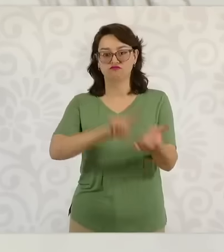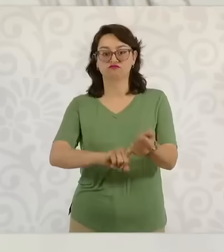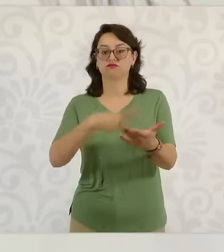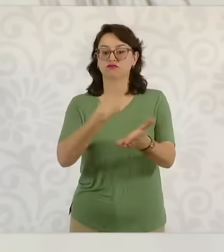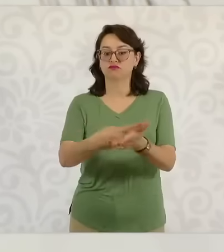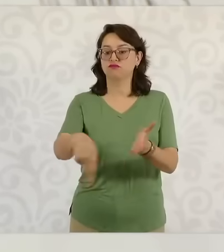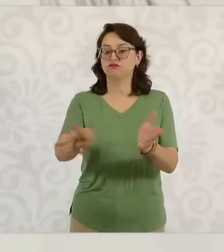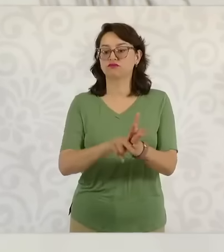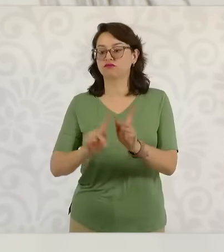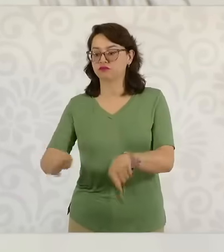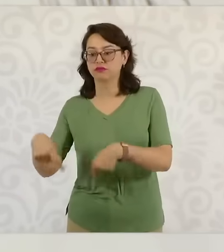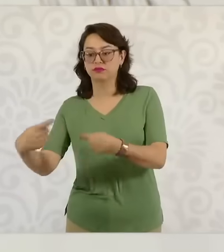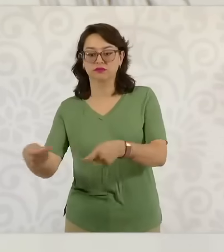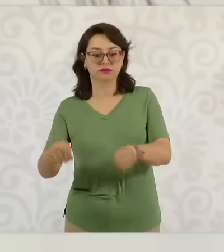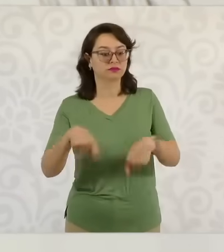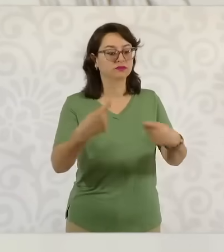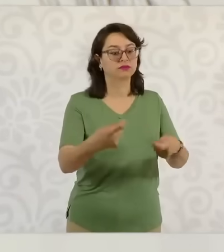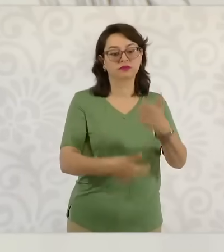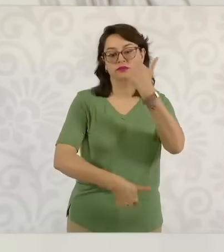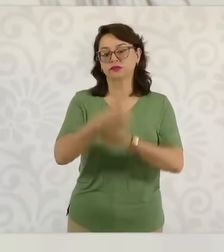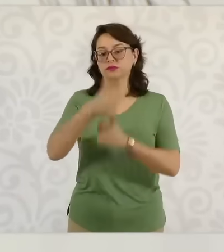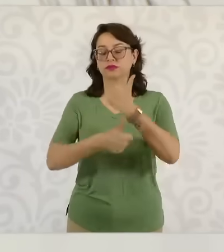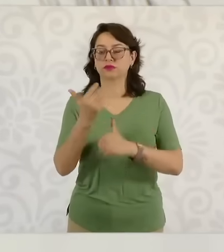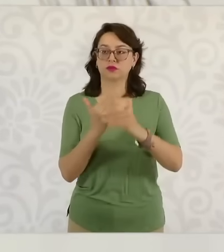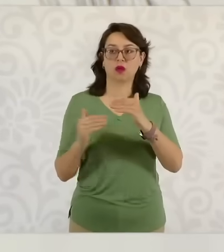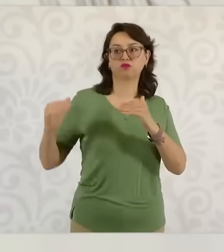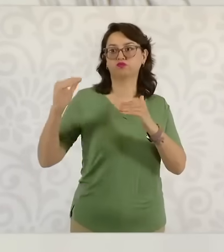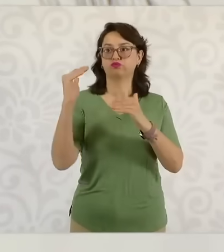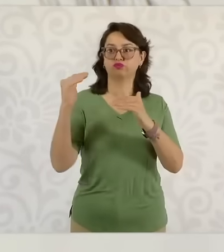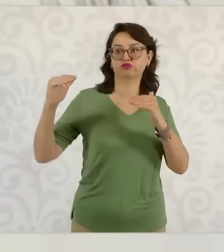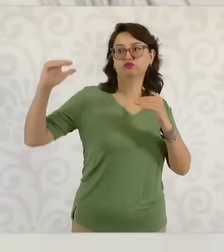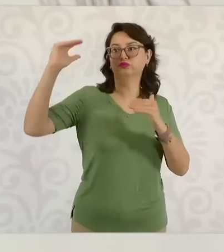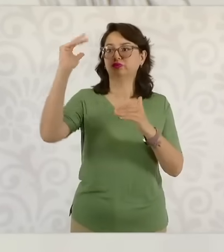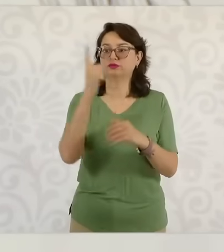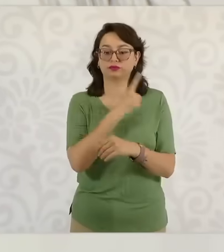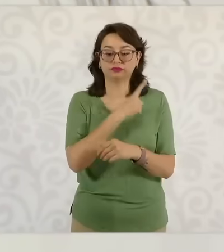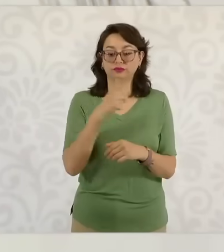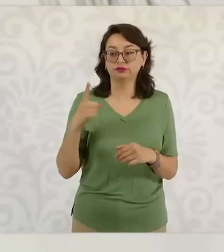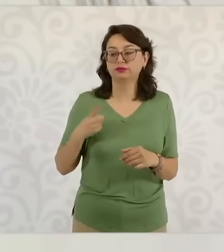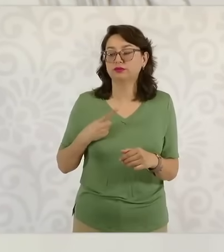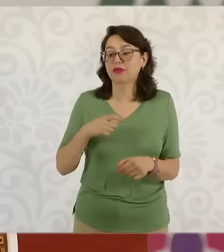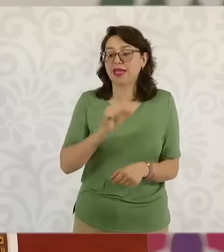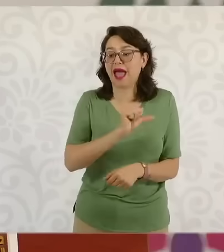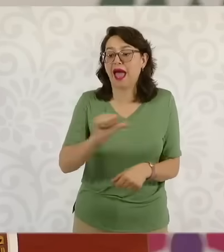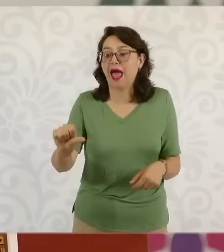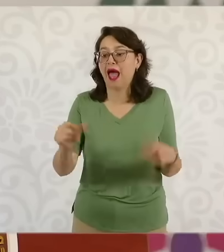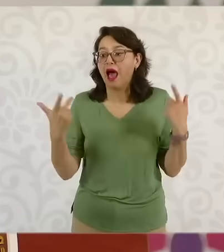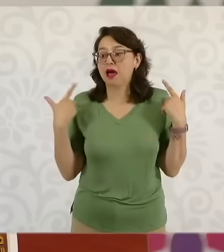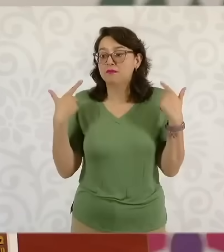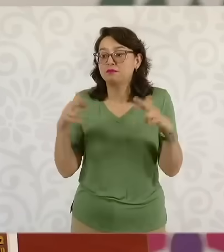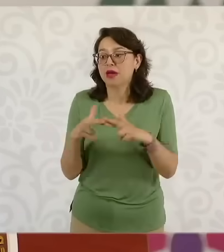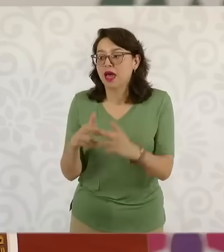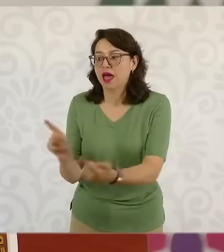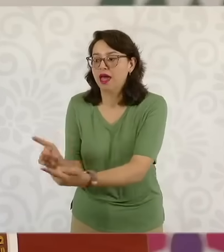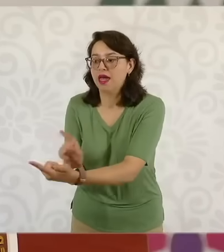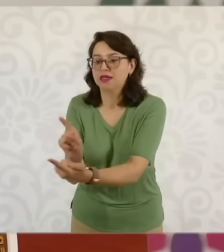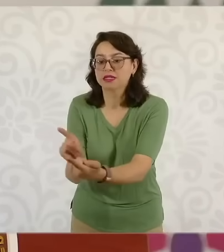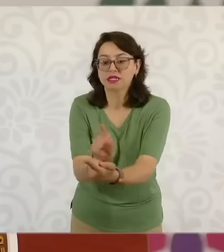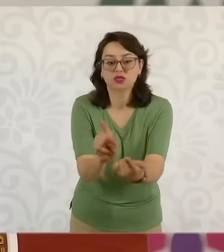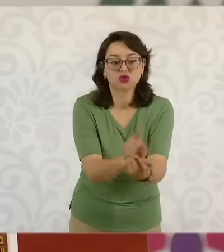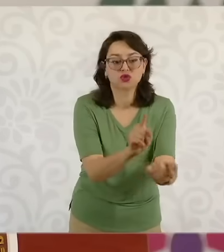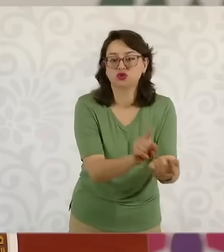de los maestros y maestras habramos una discusión desde abajo con las maestras y los maestros